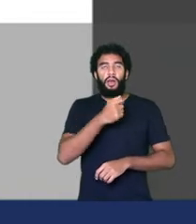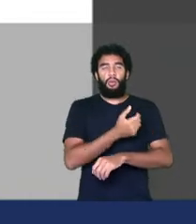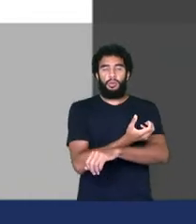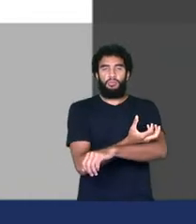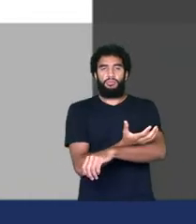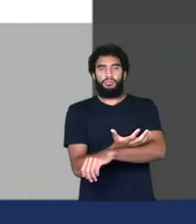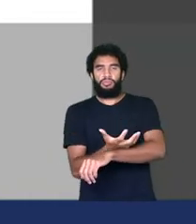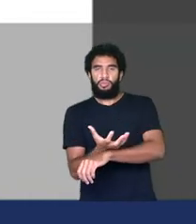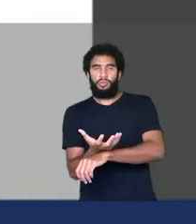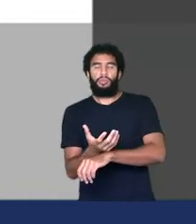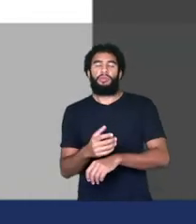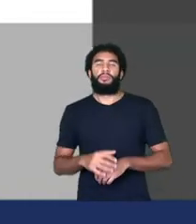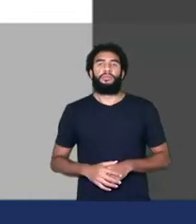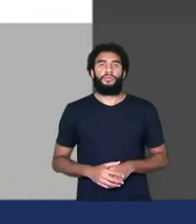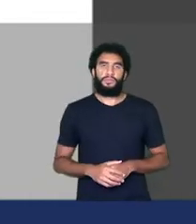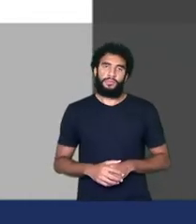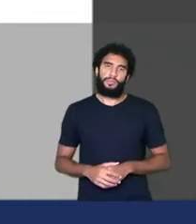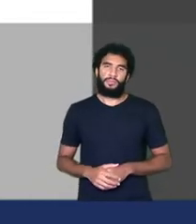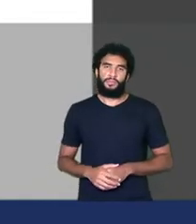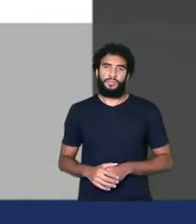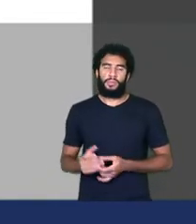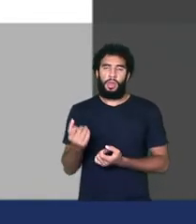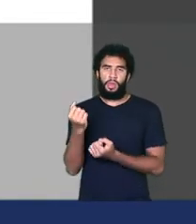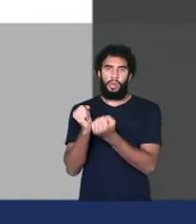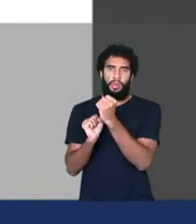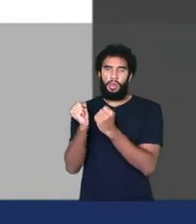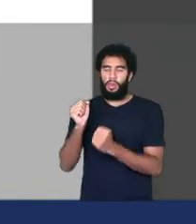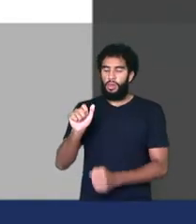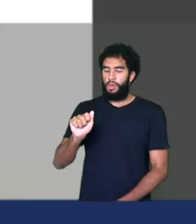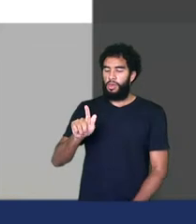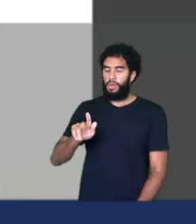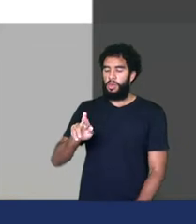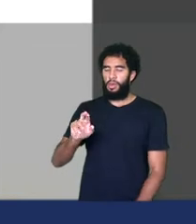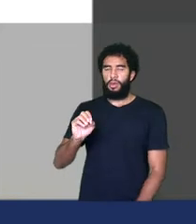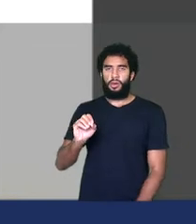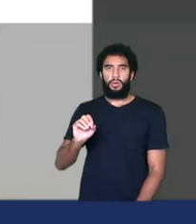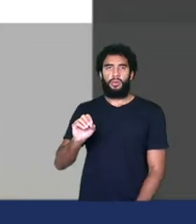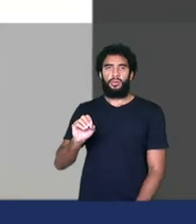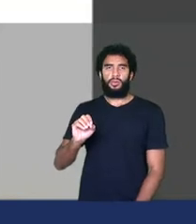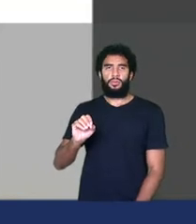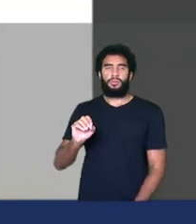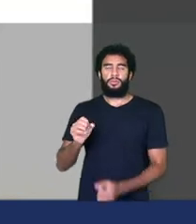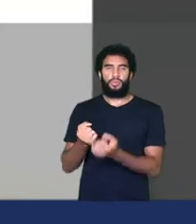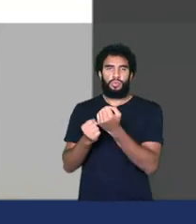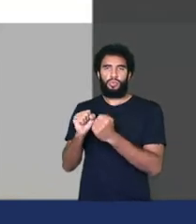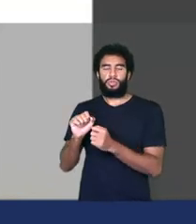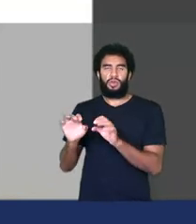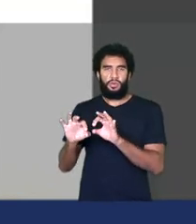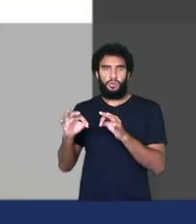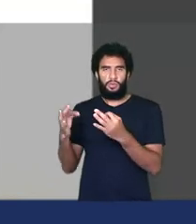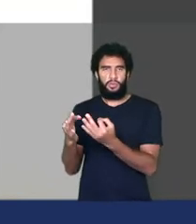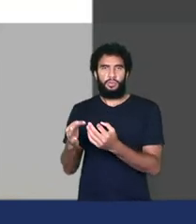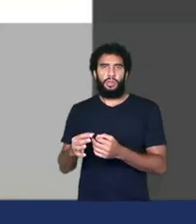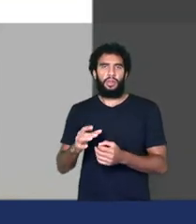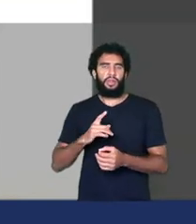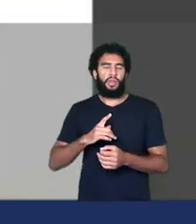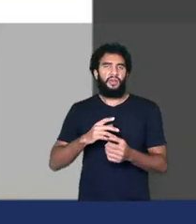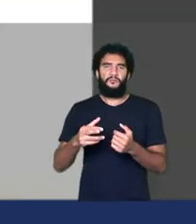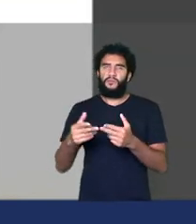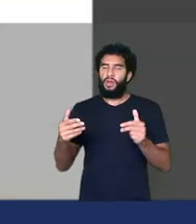AÇÃO DE NASCENTES. CRIAÇÃO DE PEIXES. ENTÃO AS AGRO INDÚSTRIAS FAMILIARES. TEMOS